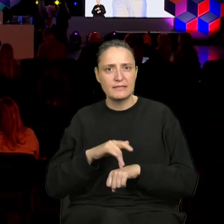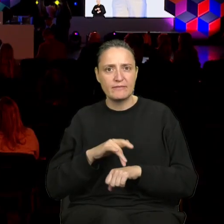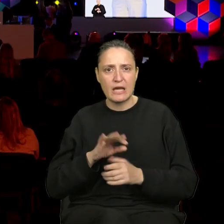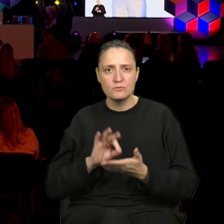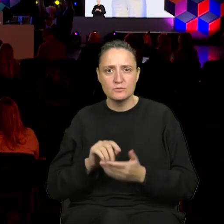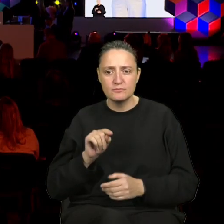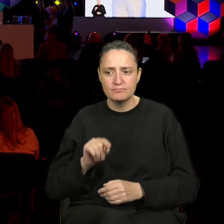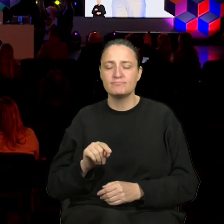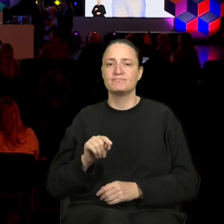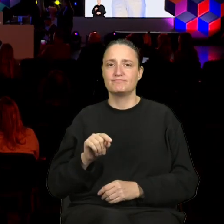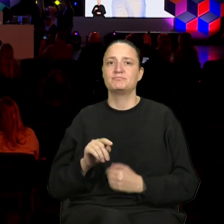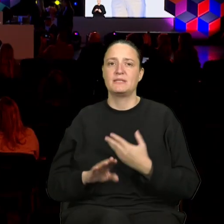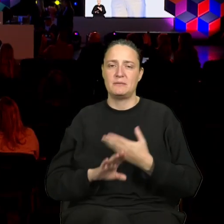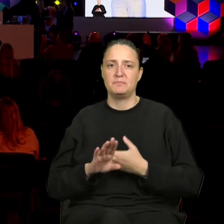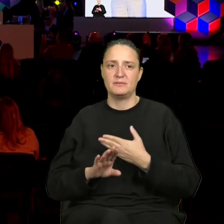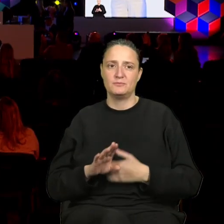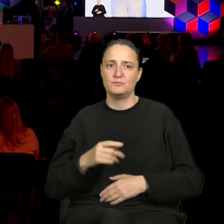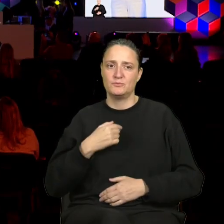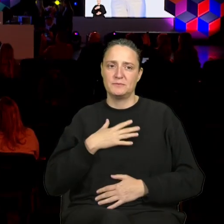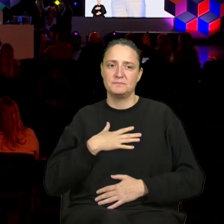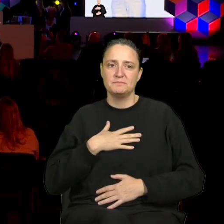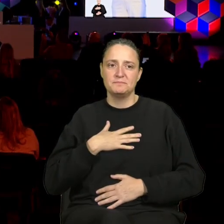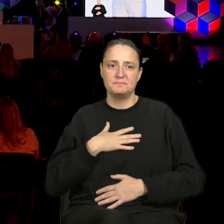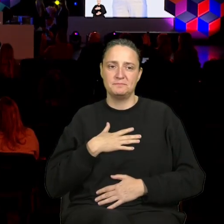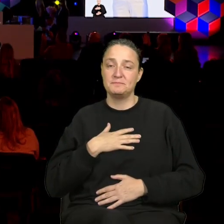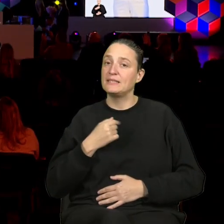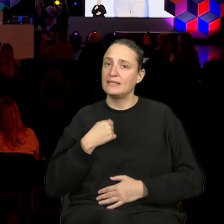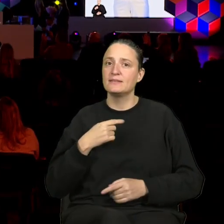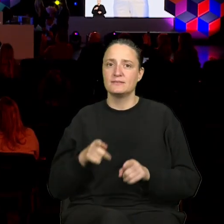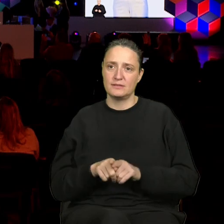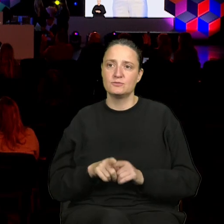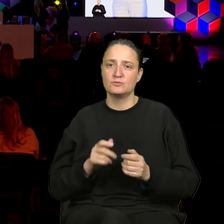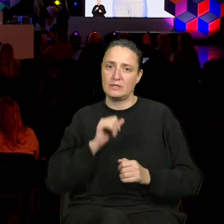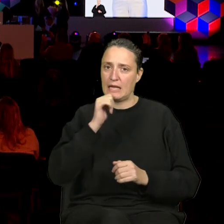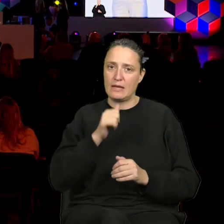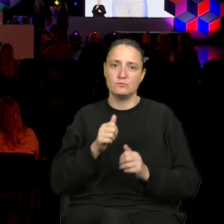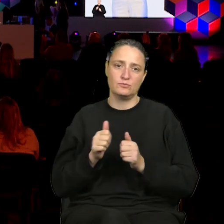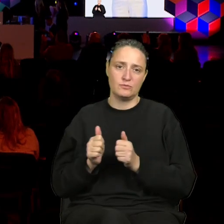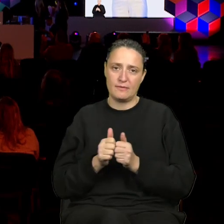zaprezentować tą kategorię. Bo ja właśnie między innymi jako ambasadorka Europass and Euroguidance, ale też jako osoba, która...